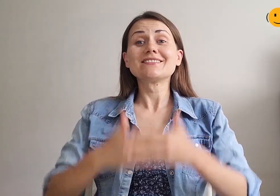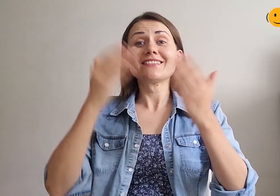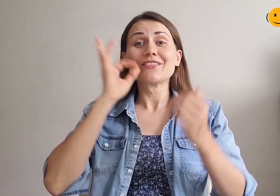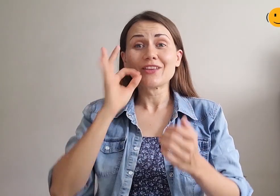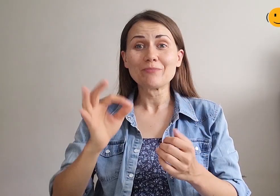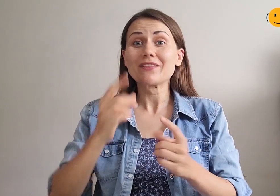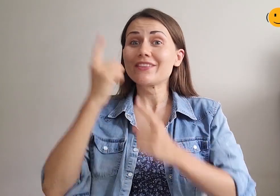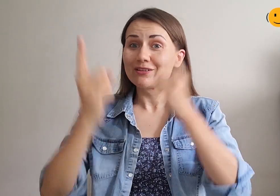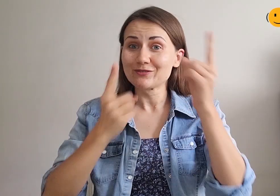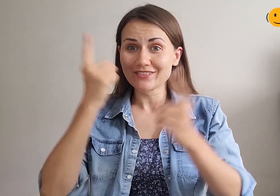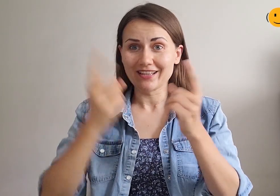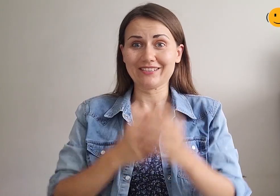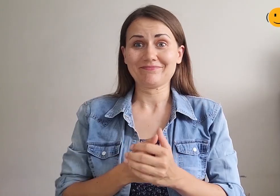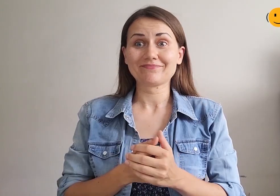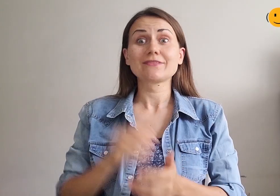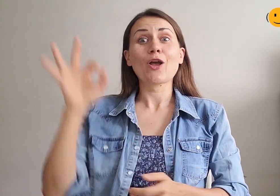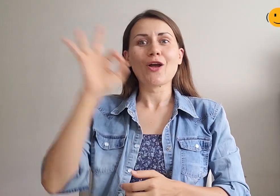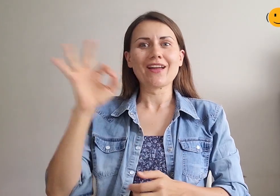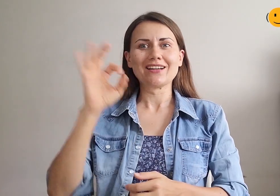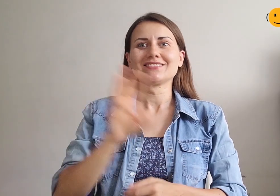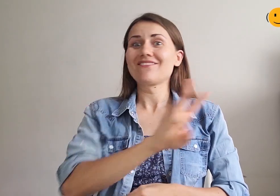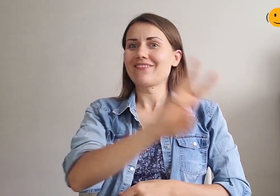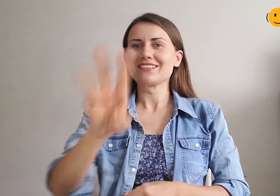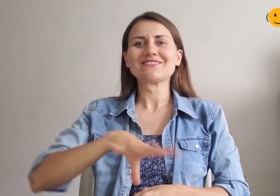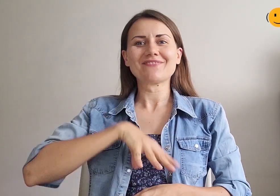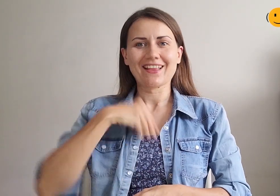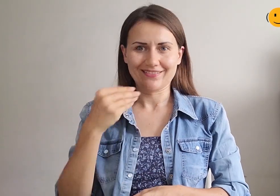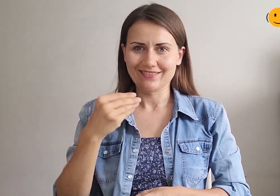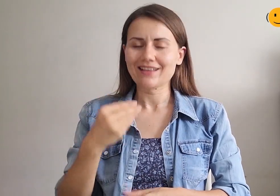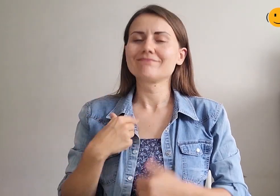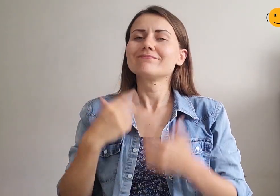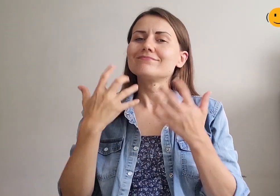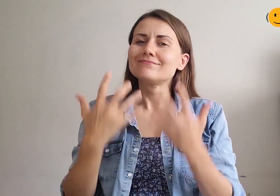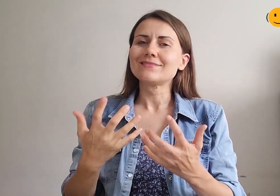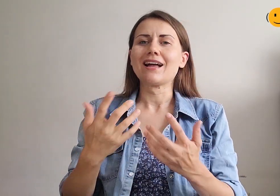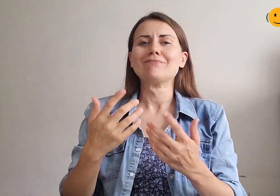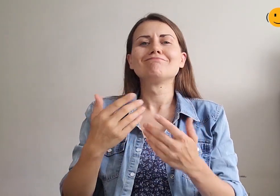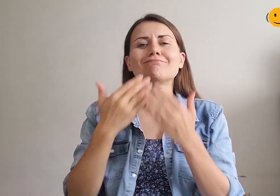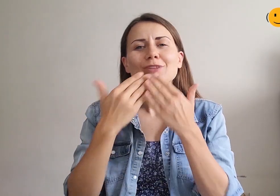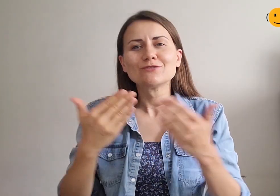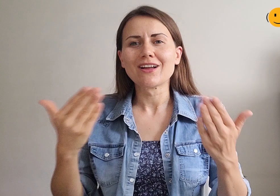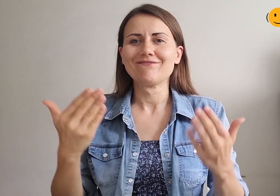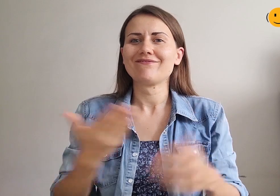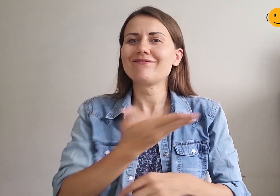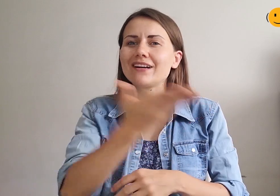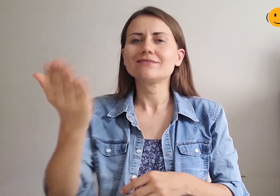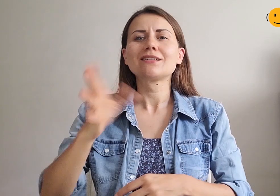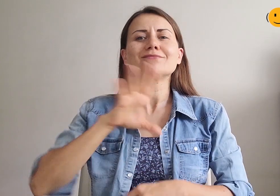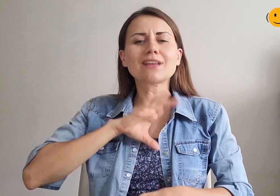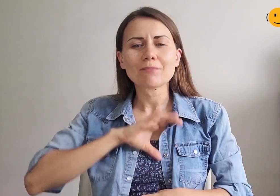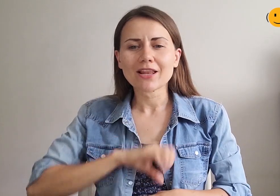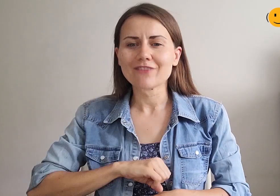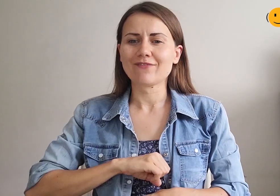Drodzy Nauczyciele, Z okazji Waszego święta pragniemy podziękować za Waszą cierpliwość,